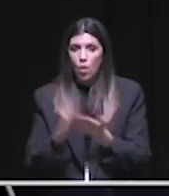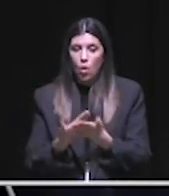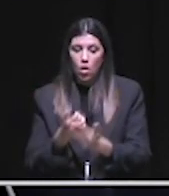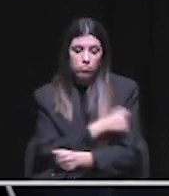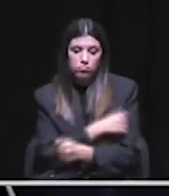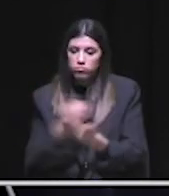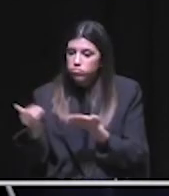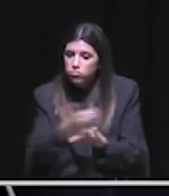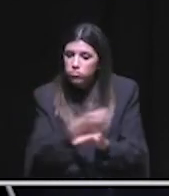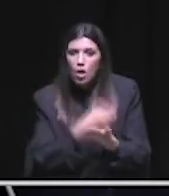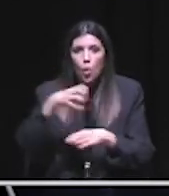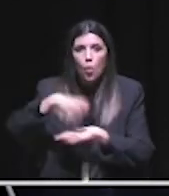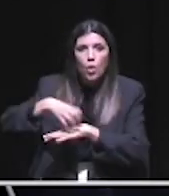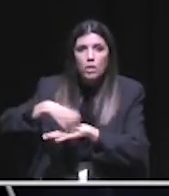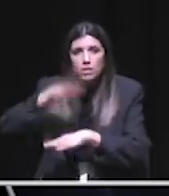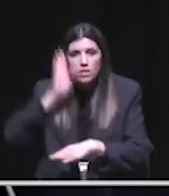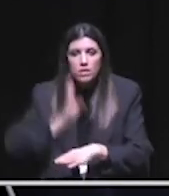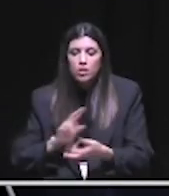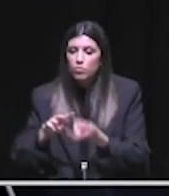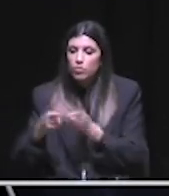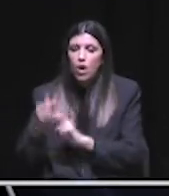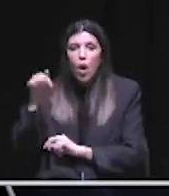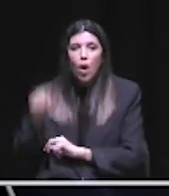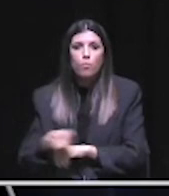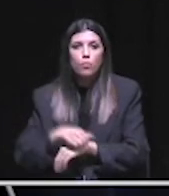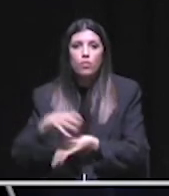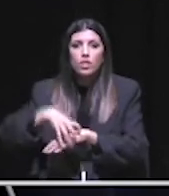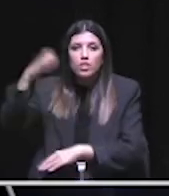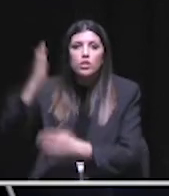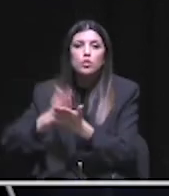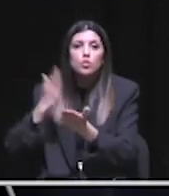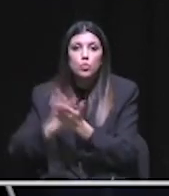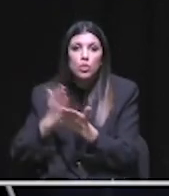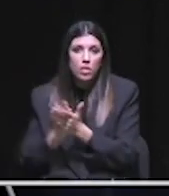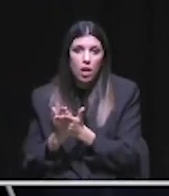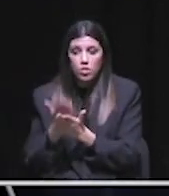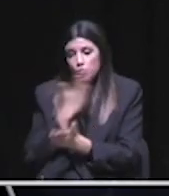como quartéis, para os transformar rapidamente em residências de estudantes, mesmo que temporárias?